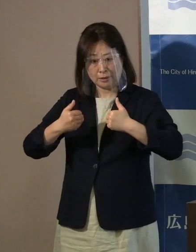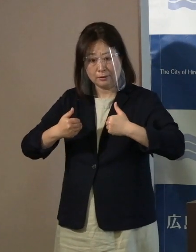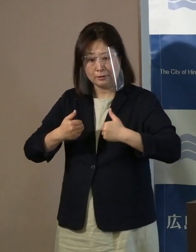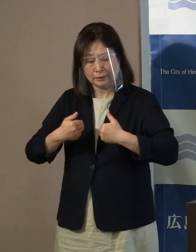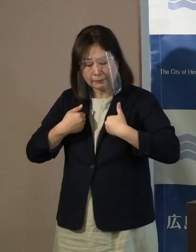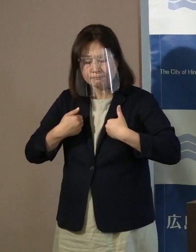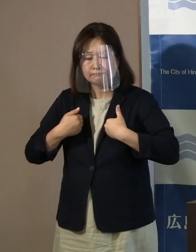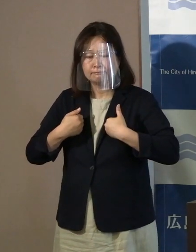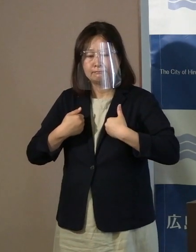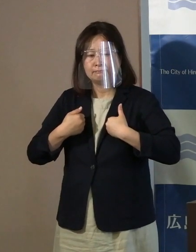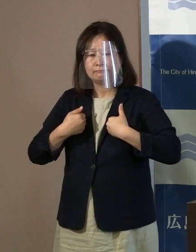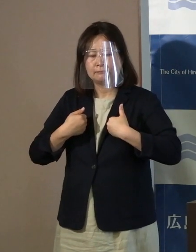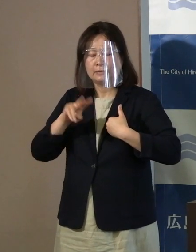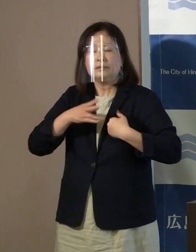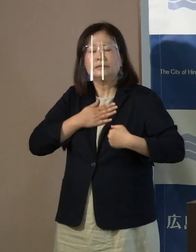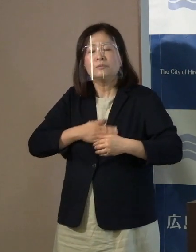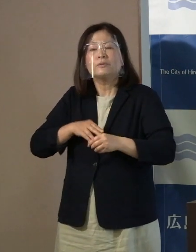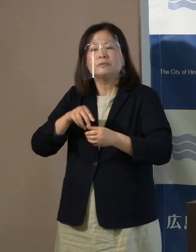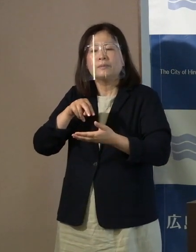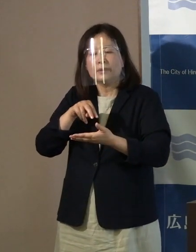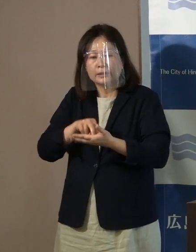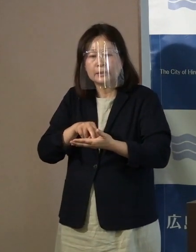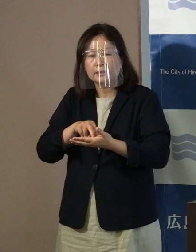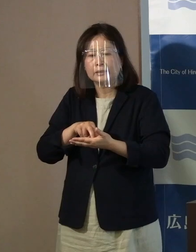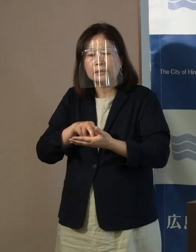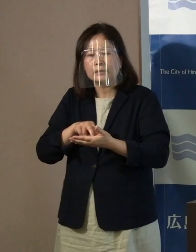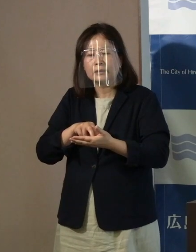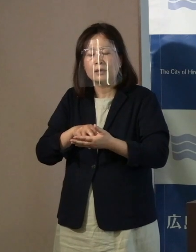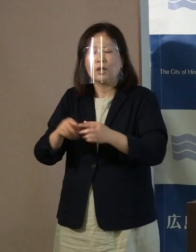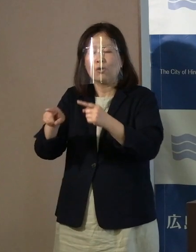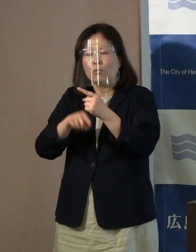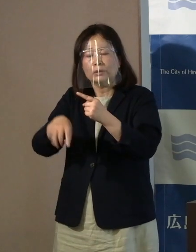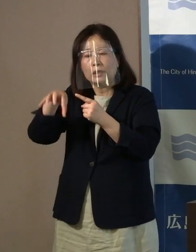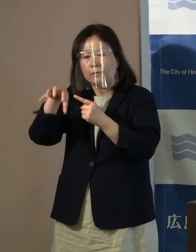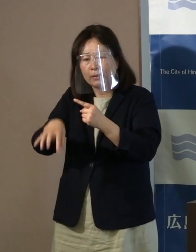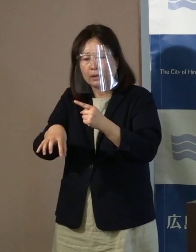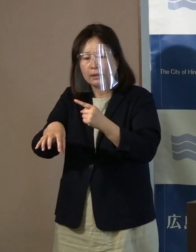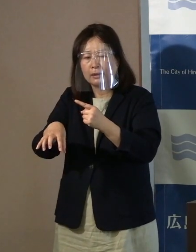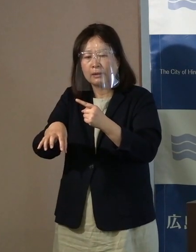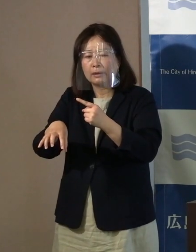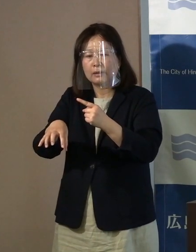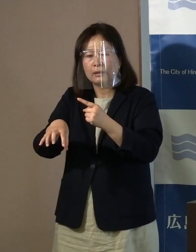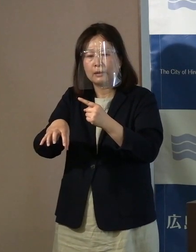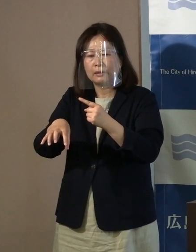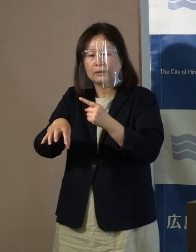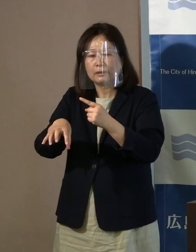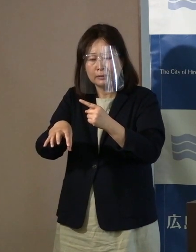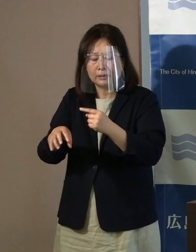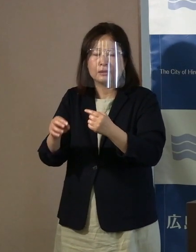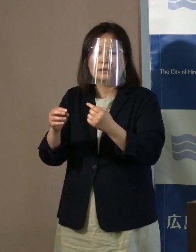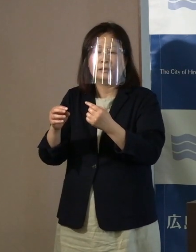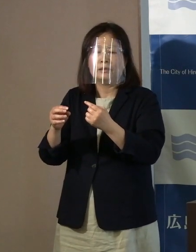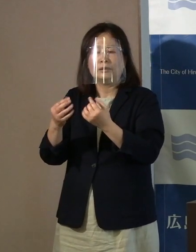公的な施設などで不特定多数の方々が 比較的容易に集まれるような施設については､